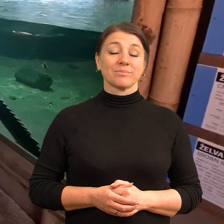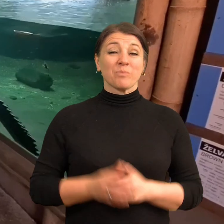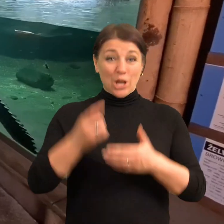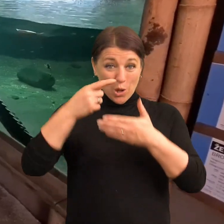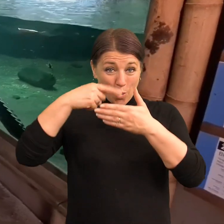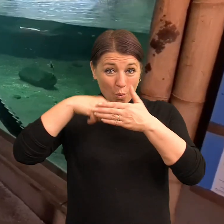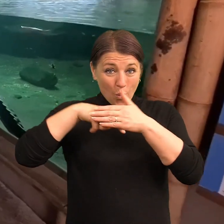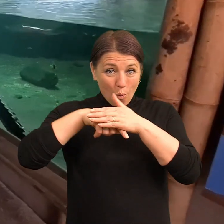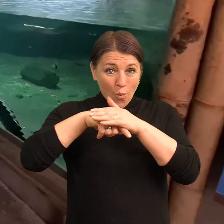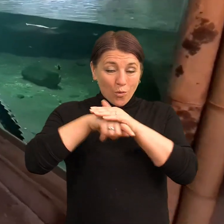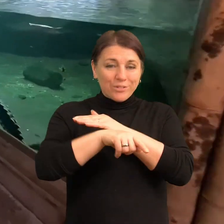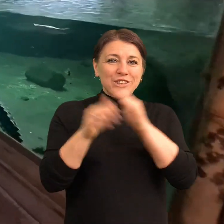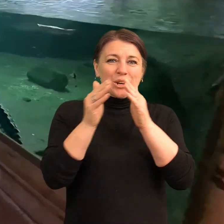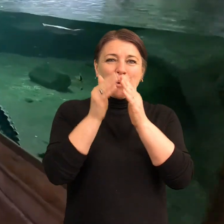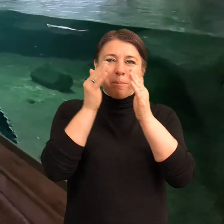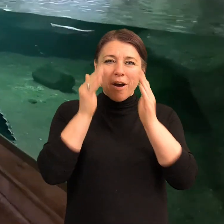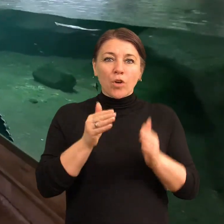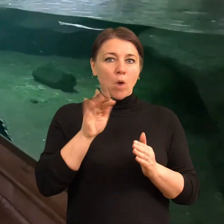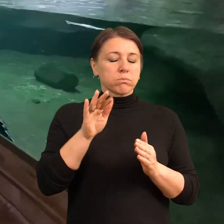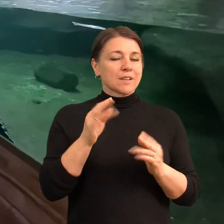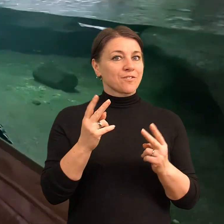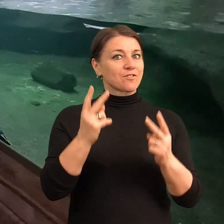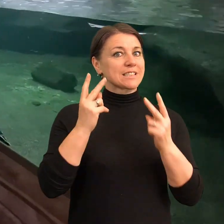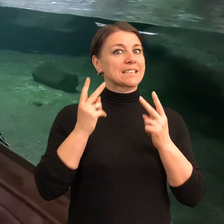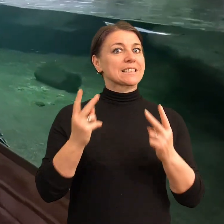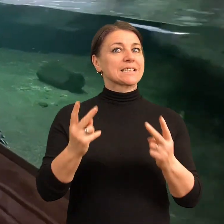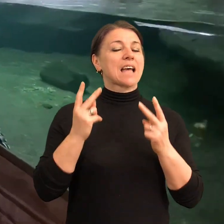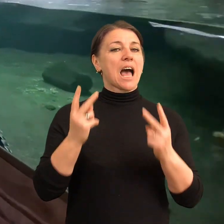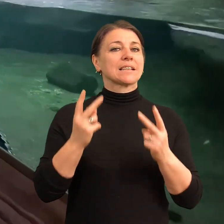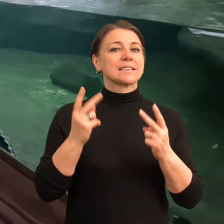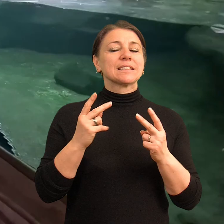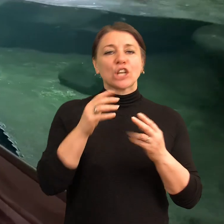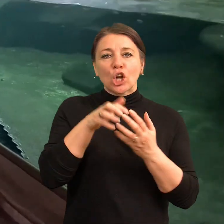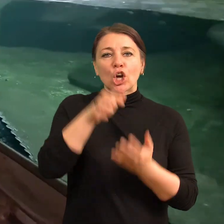Uvnitř pavilónu nás čekají jedni z nejvzácnějších krokodýlů světa. Gaviáli indičtí.